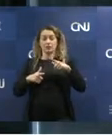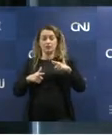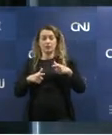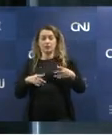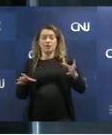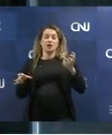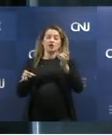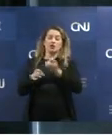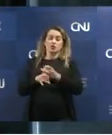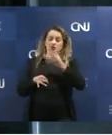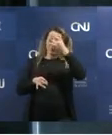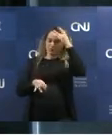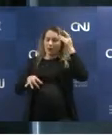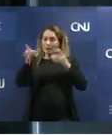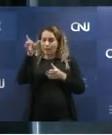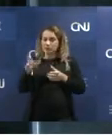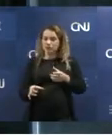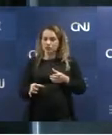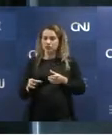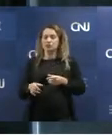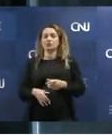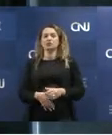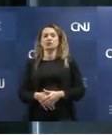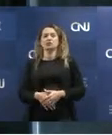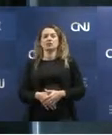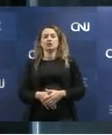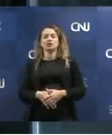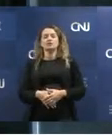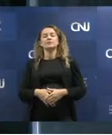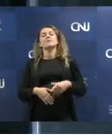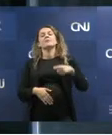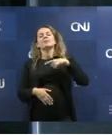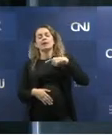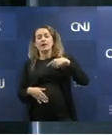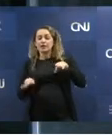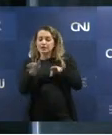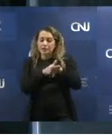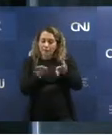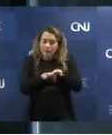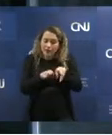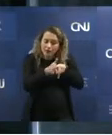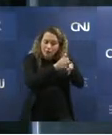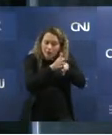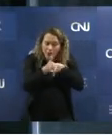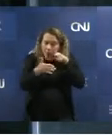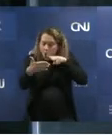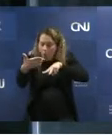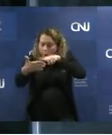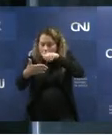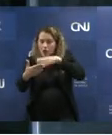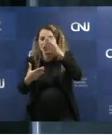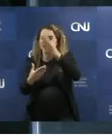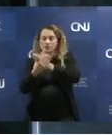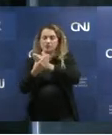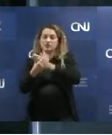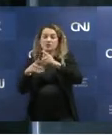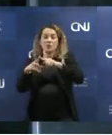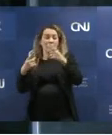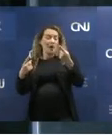Há, logicamente, um prejuízo processual Há uma análise que deve se olhar sistêmica do processo, mas o réu não, não se livraria solto.